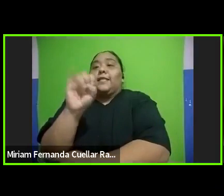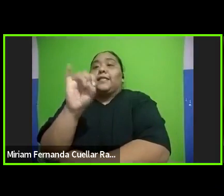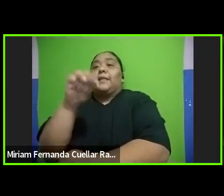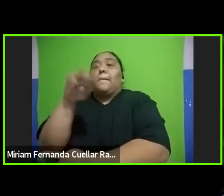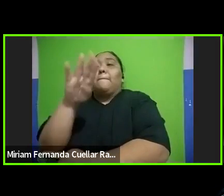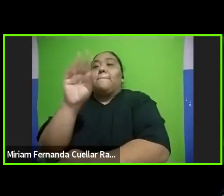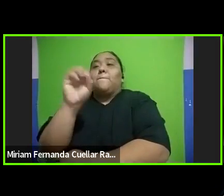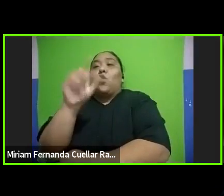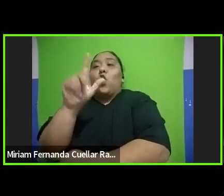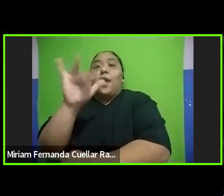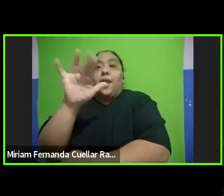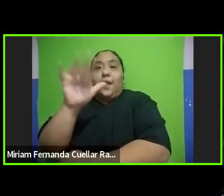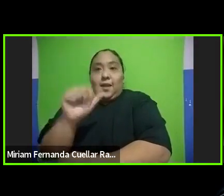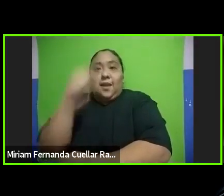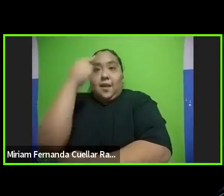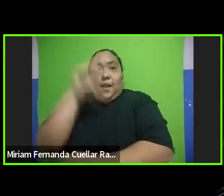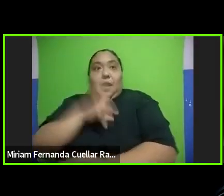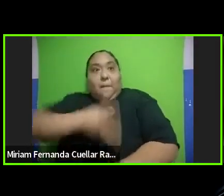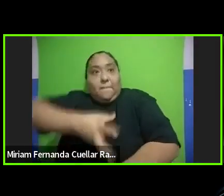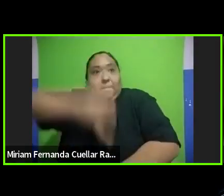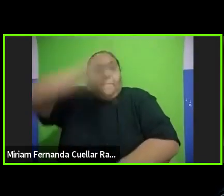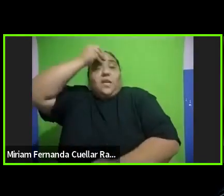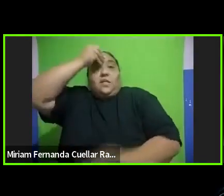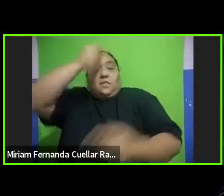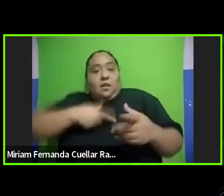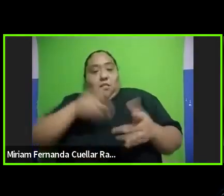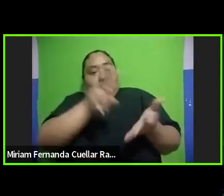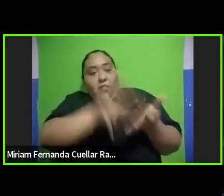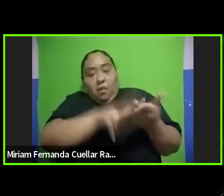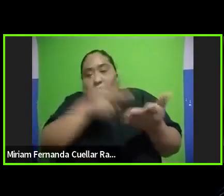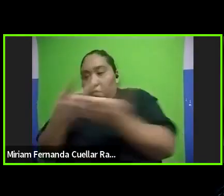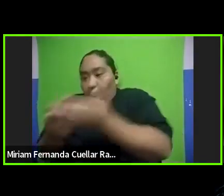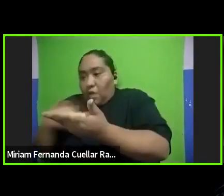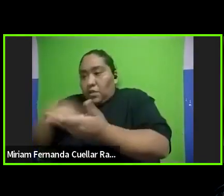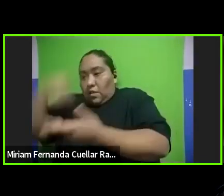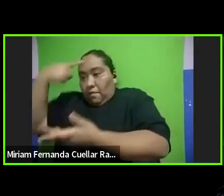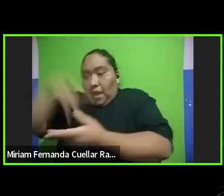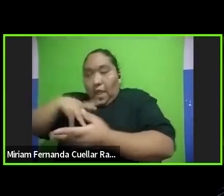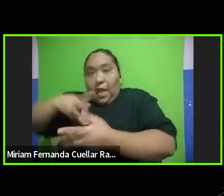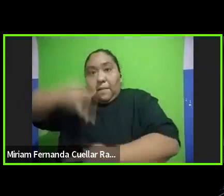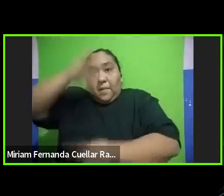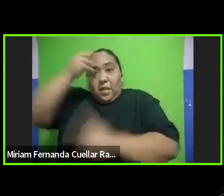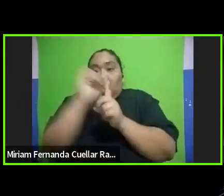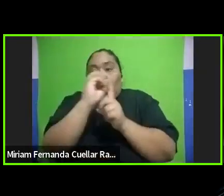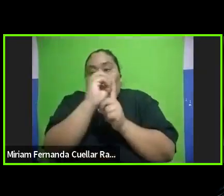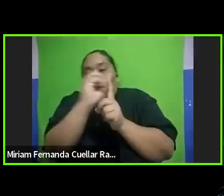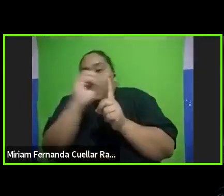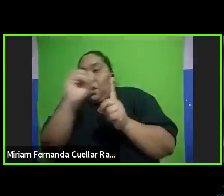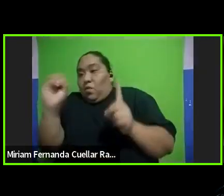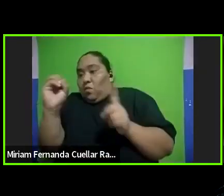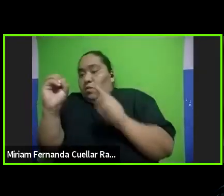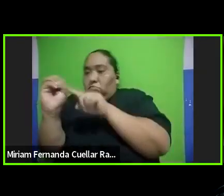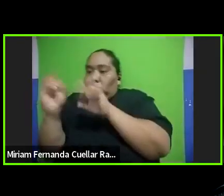vez de pasar como estamos acostumbrados de pasar de la los e la lógica del español la lógica del español o de enunciados enunciados lógicos a